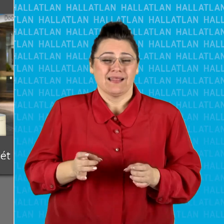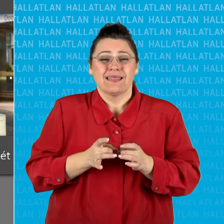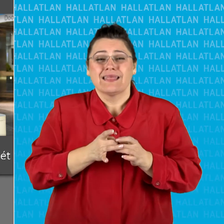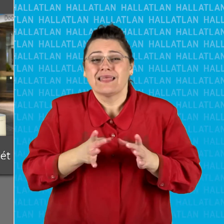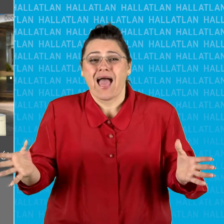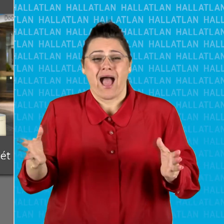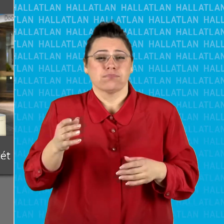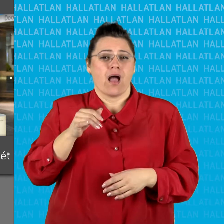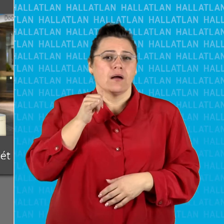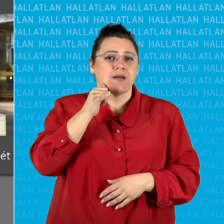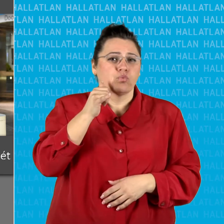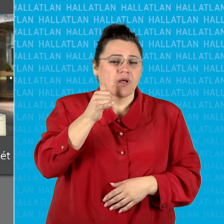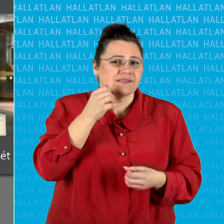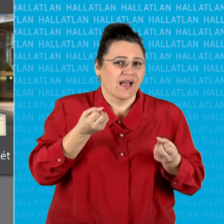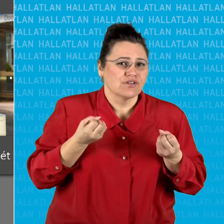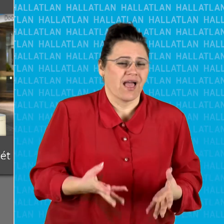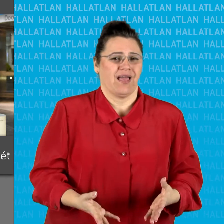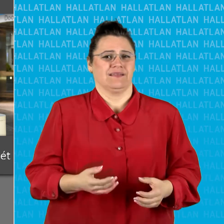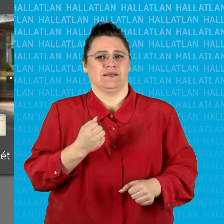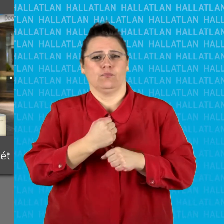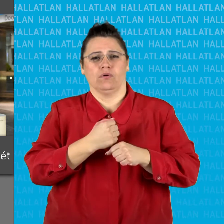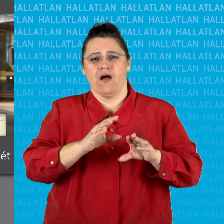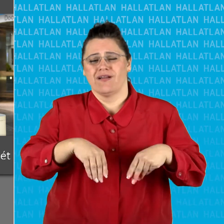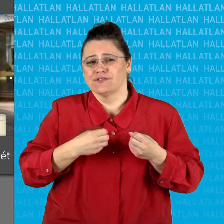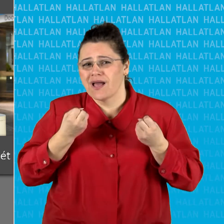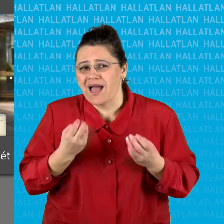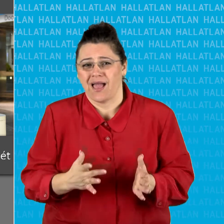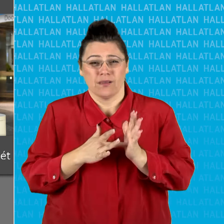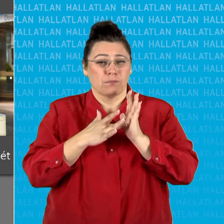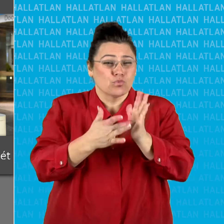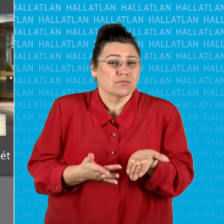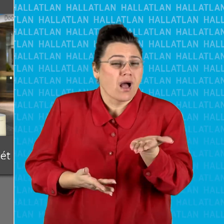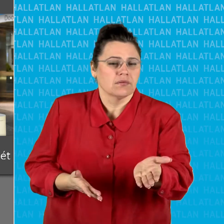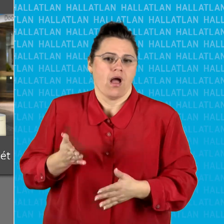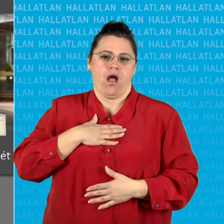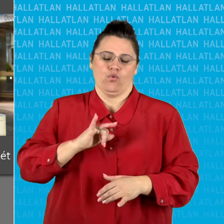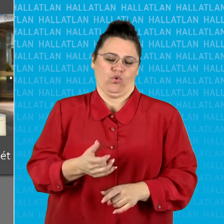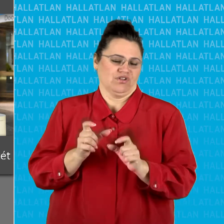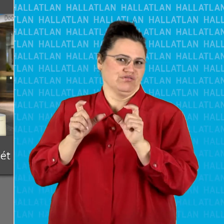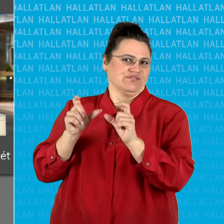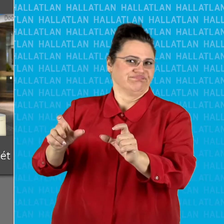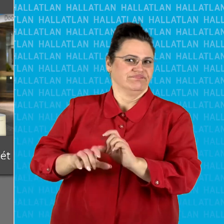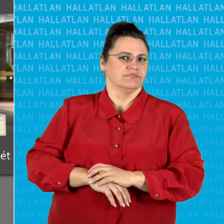az érvényes beutazási, munkavállalási engedély ellenére sem.